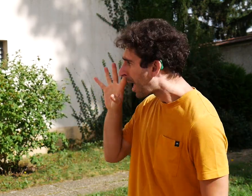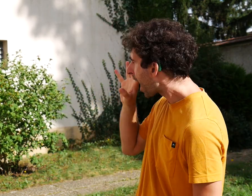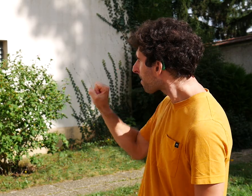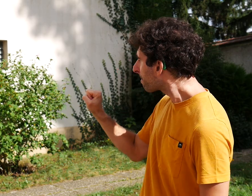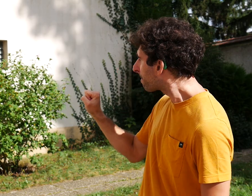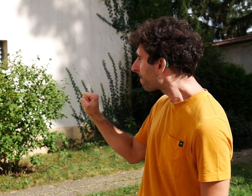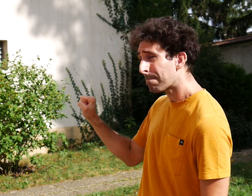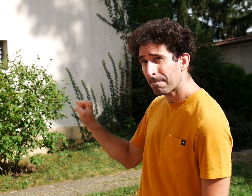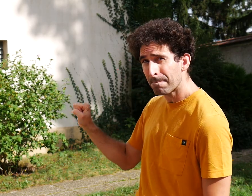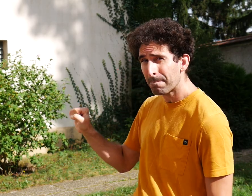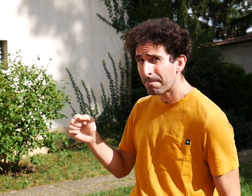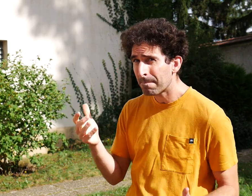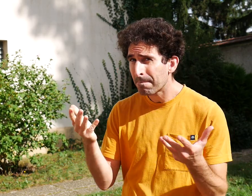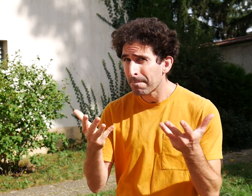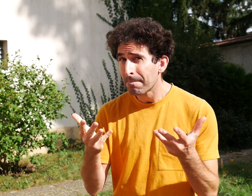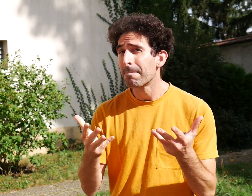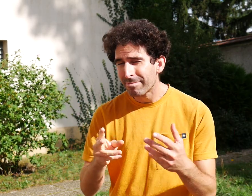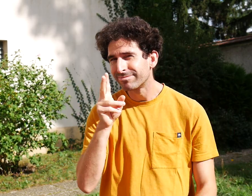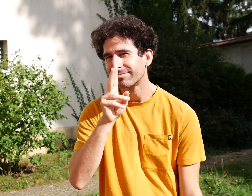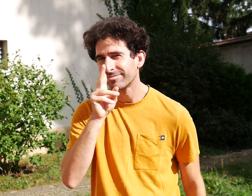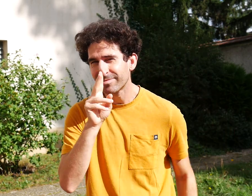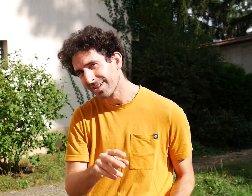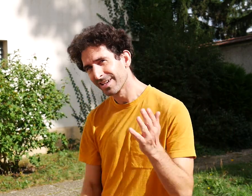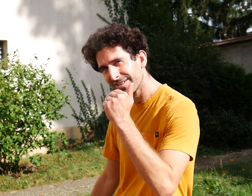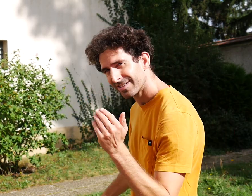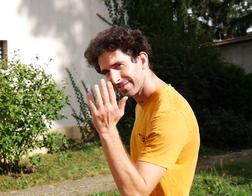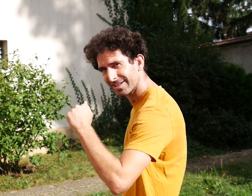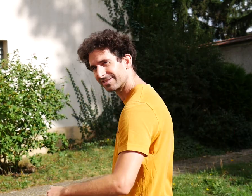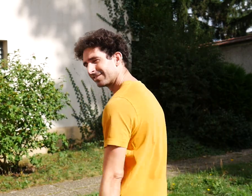J'ai aperçu... quoi ? C'est rigolo. Viens, viens.